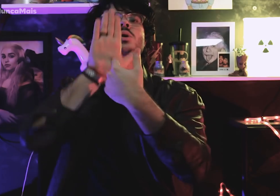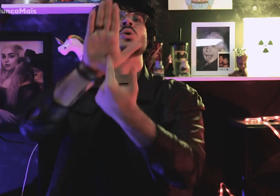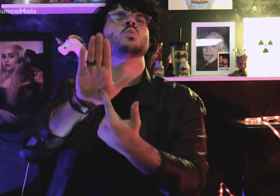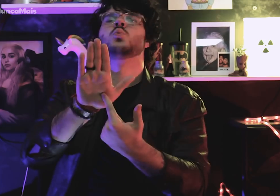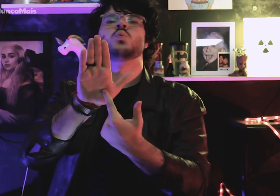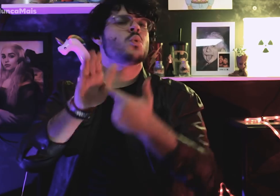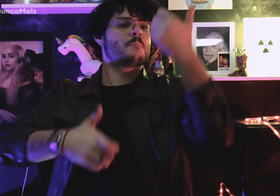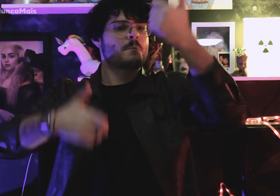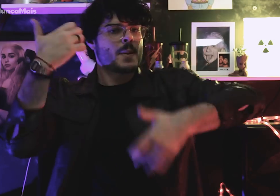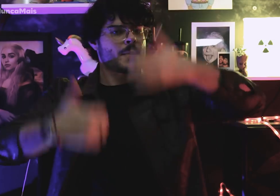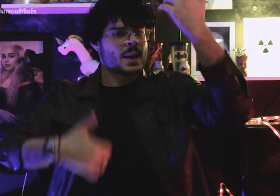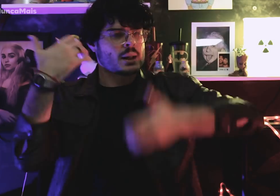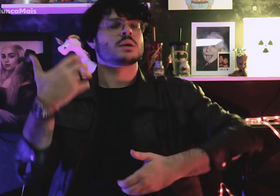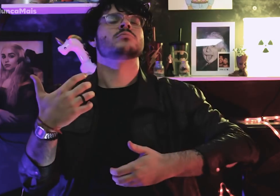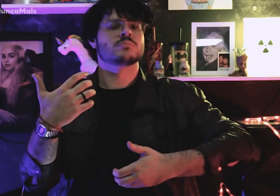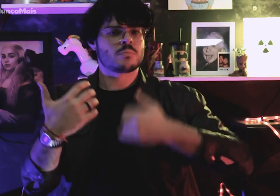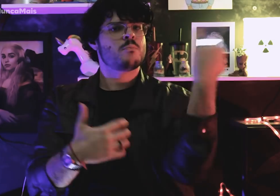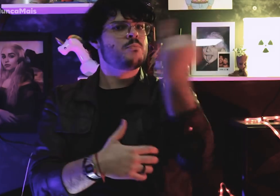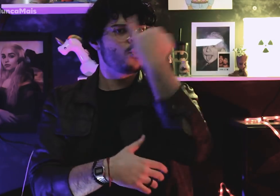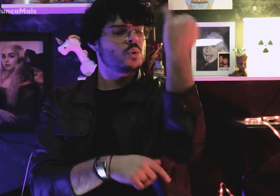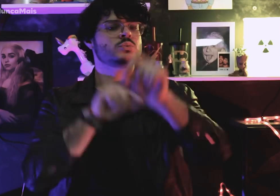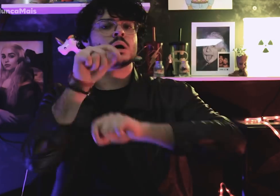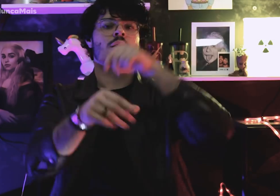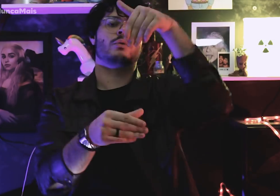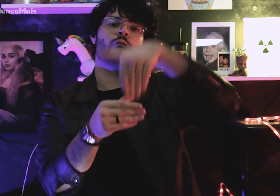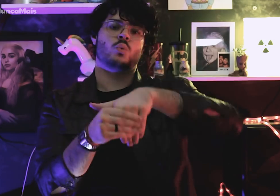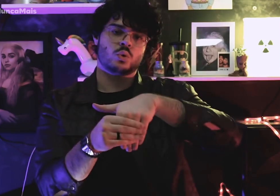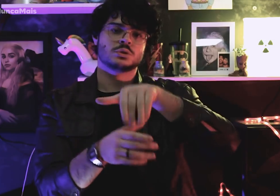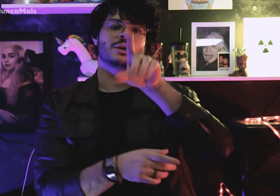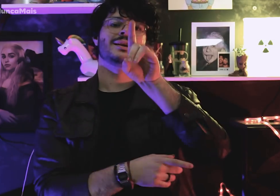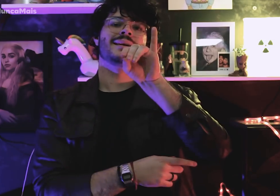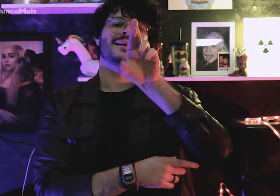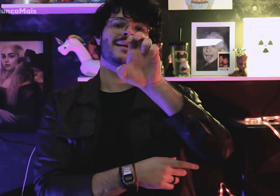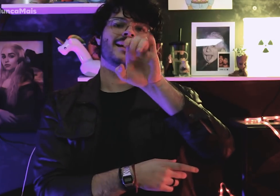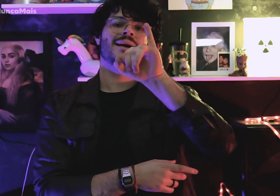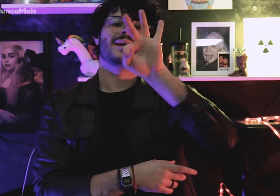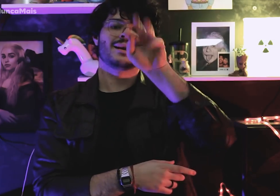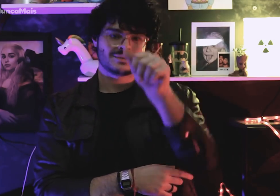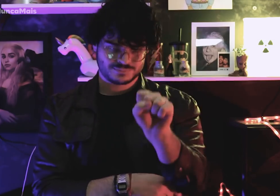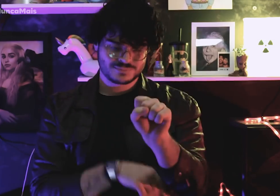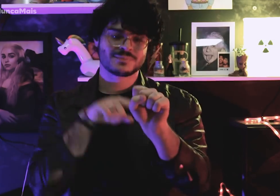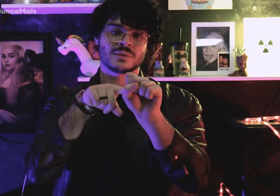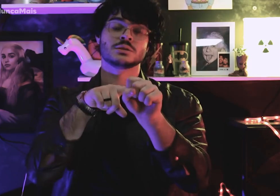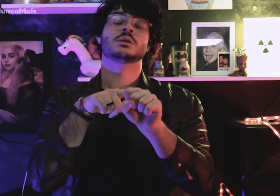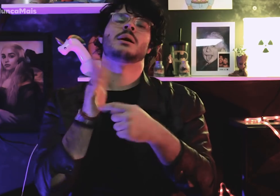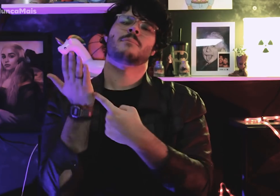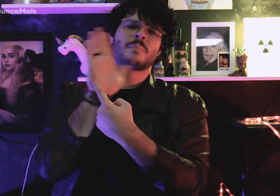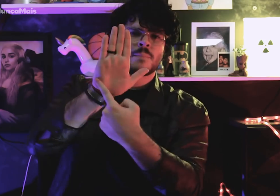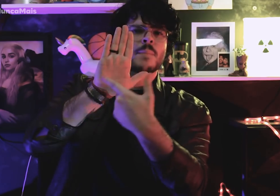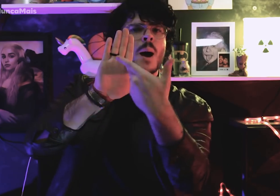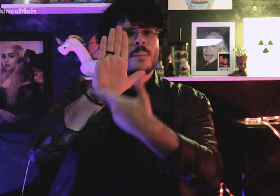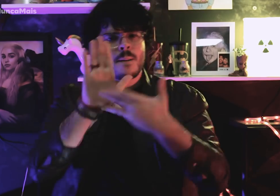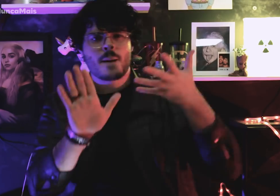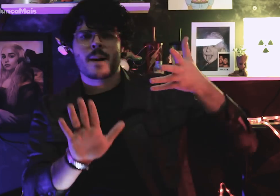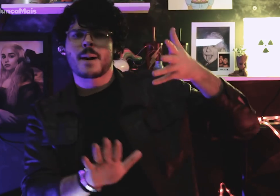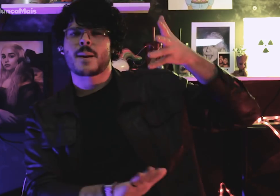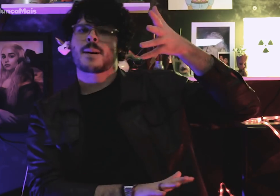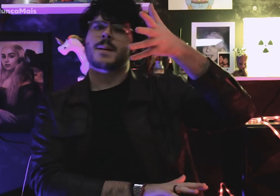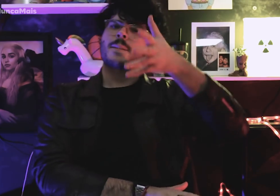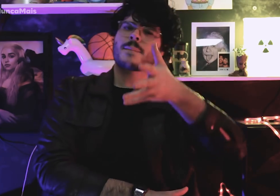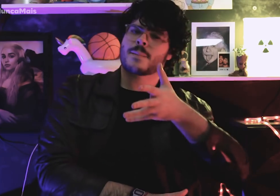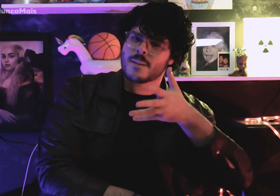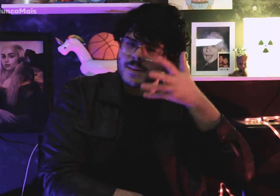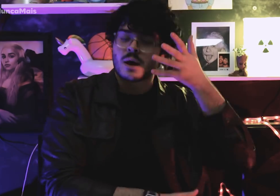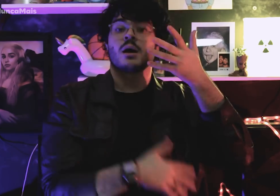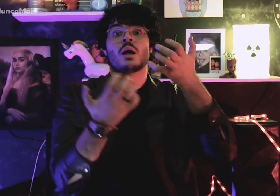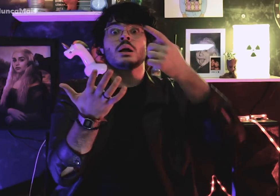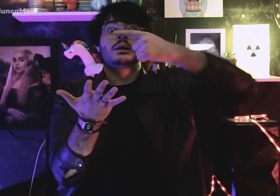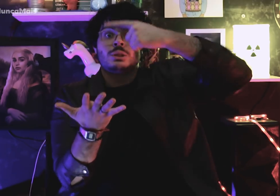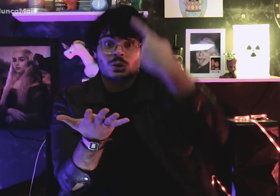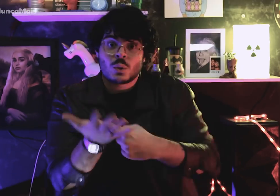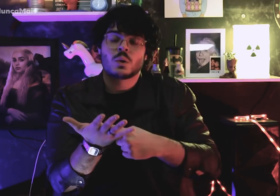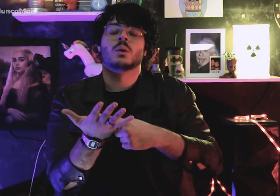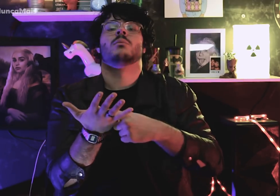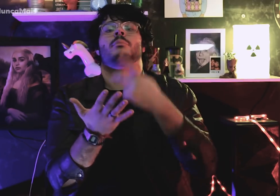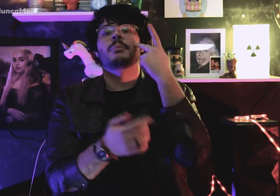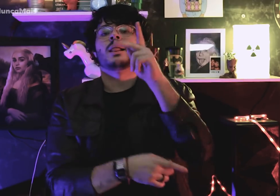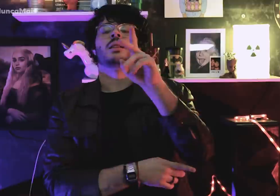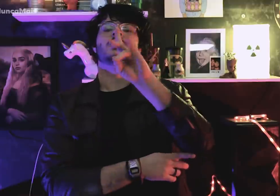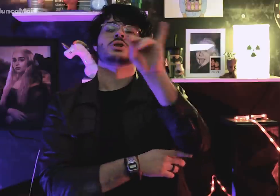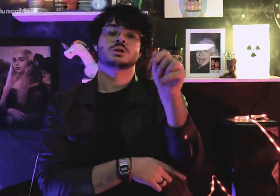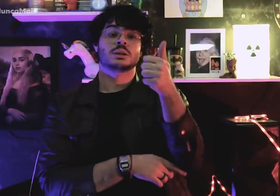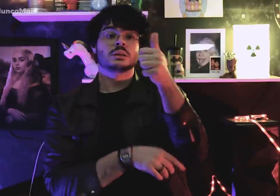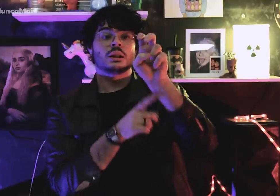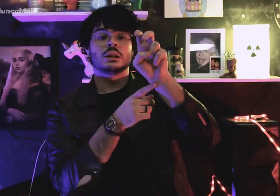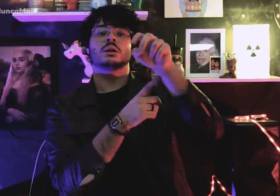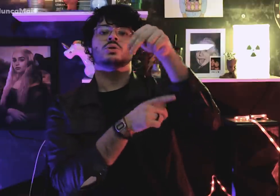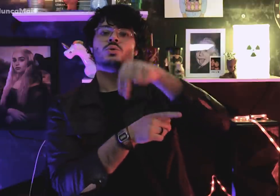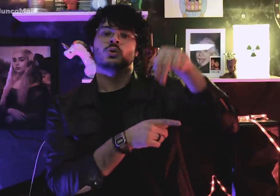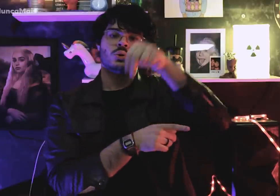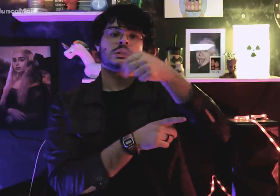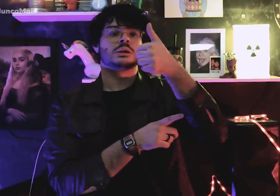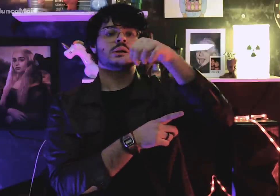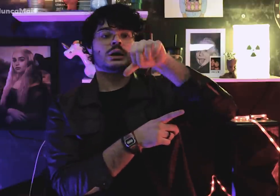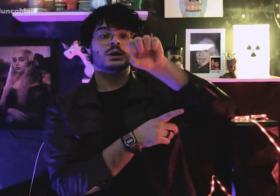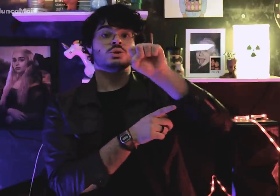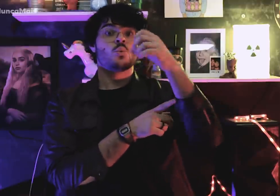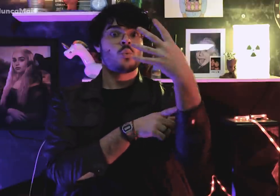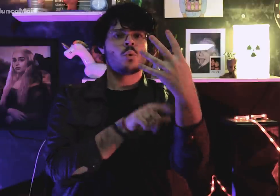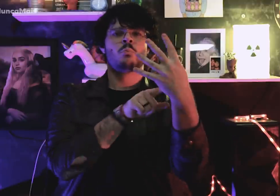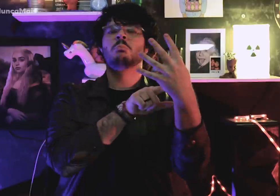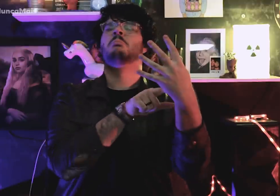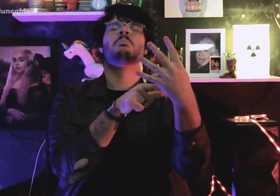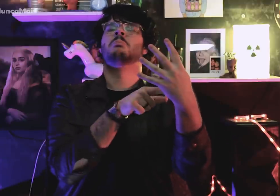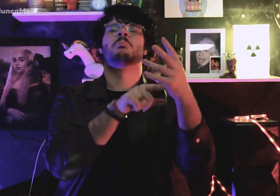Visando restabelecer as eleições diretas, no dia 15 de novembro de 1984,